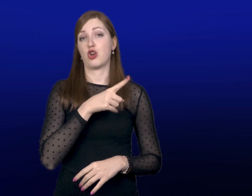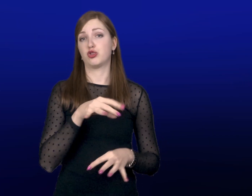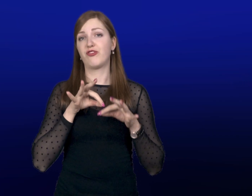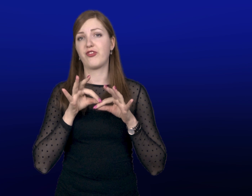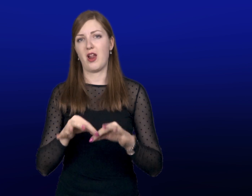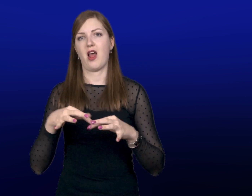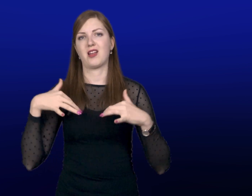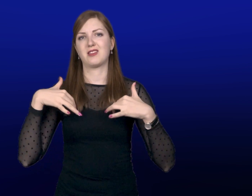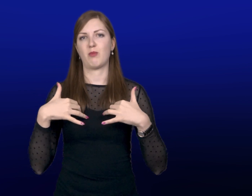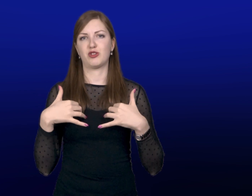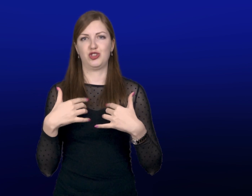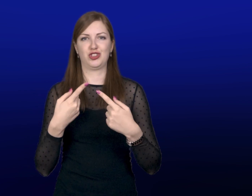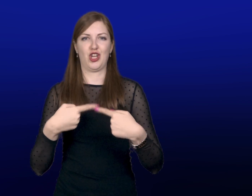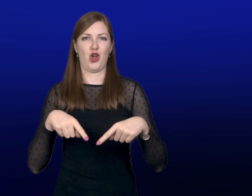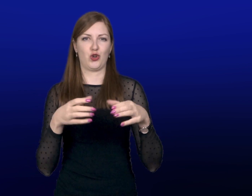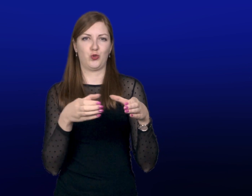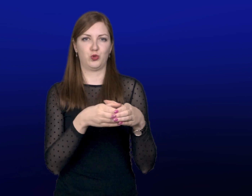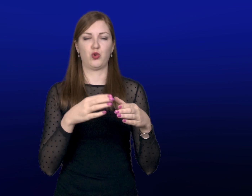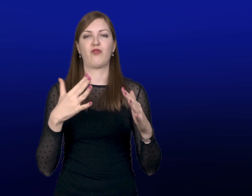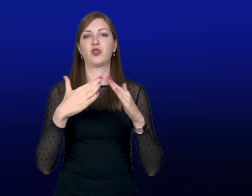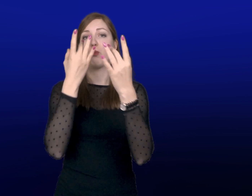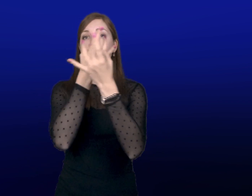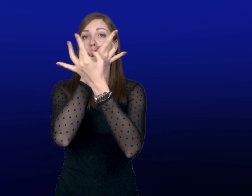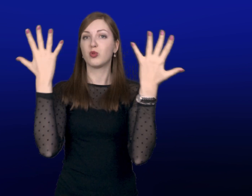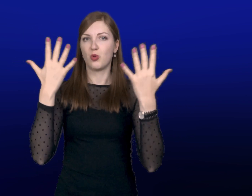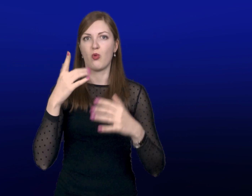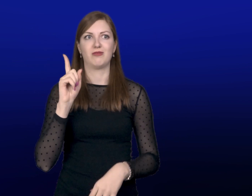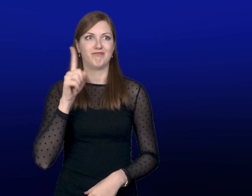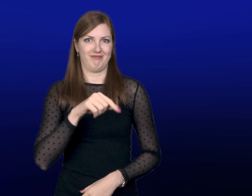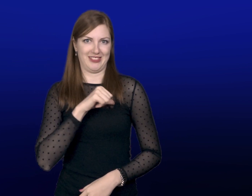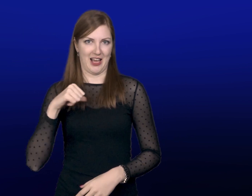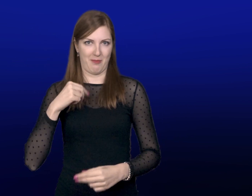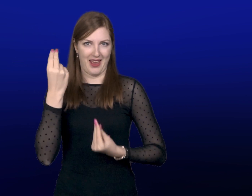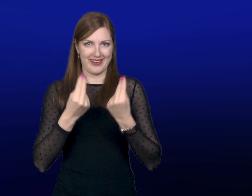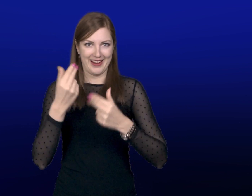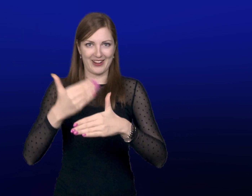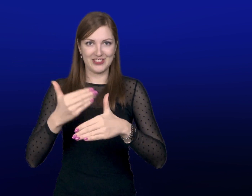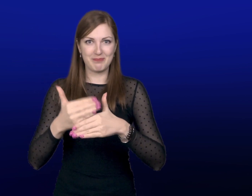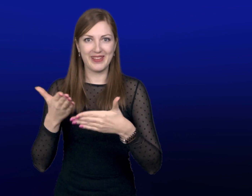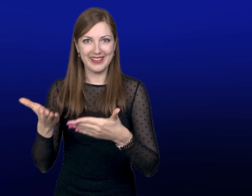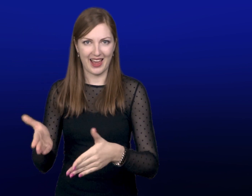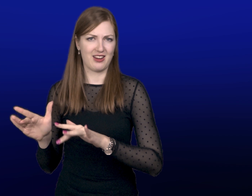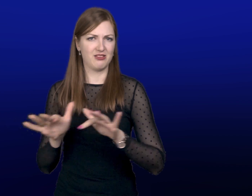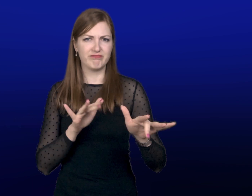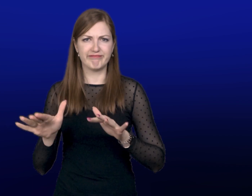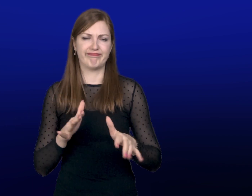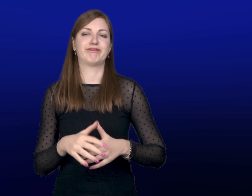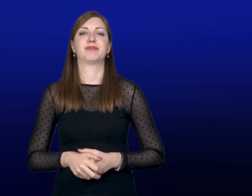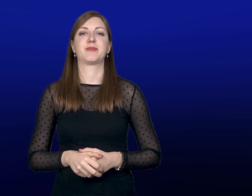Вела драмкружок в ДК, сама играла в спектаклях.